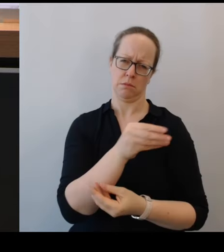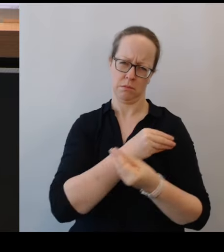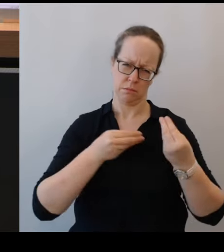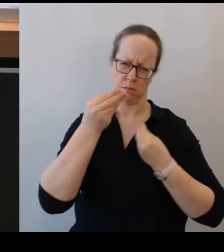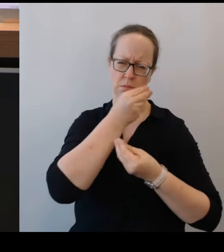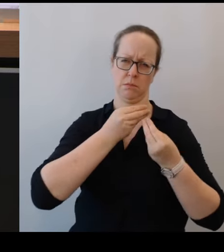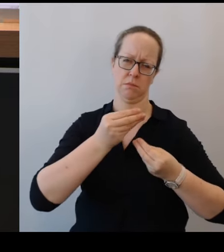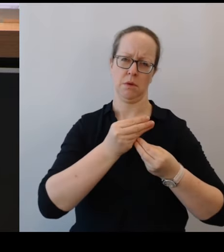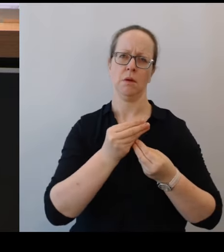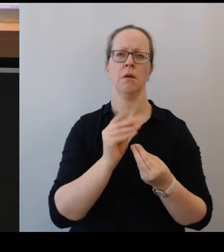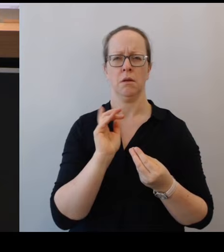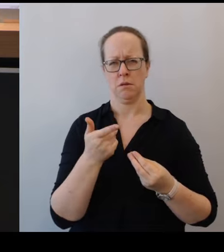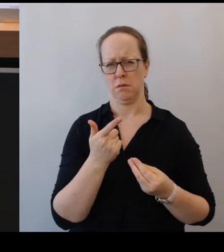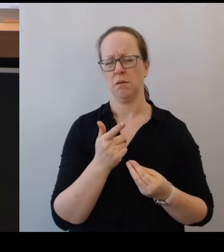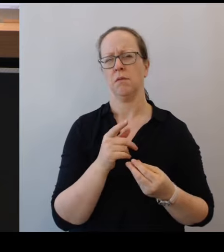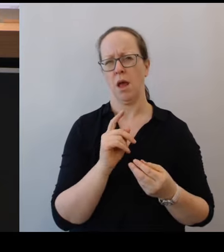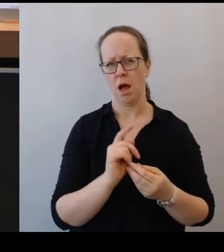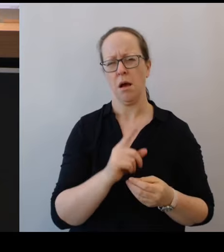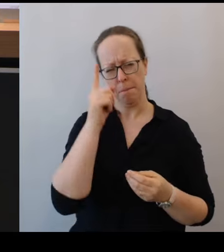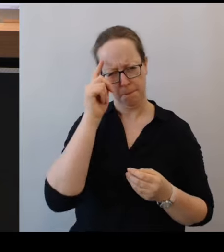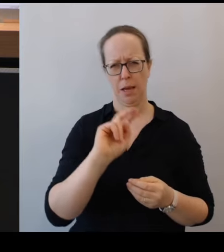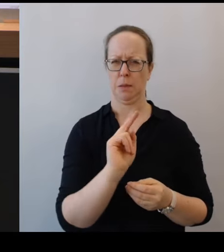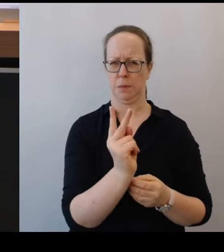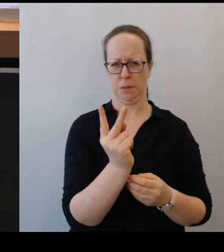unsere Handlungsfähigkeit verbessern. Vielen Dank.(Beifall)